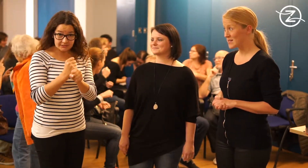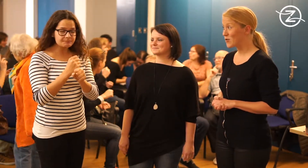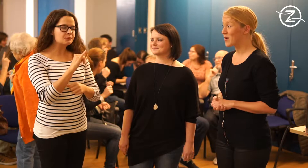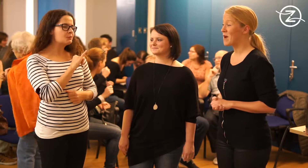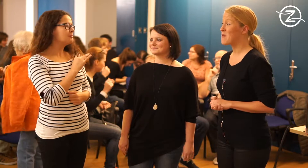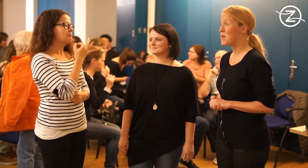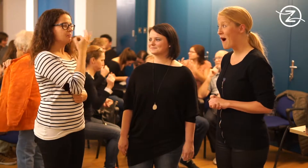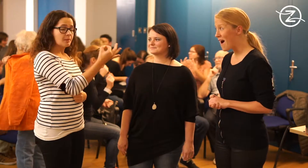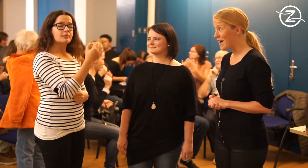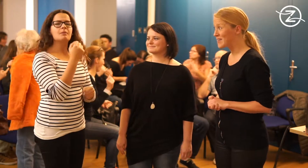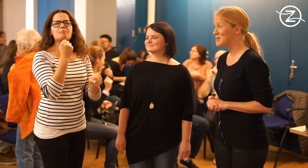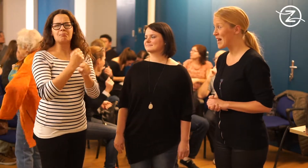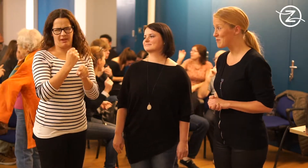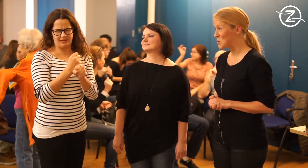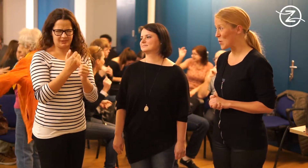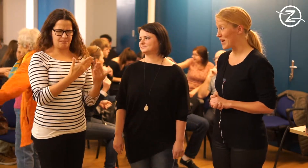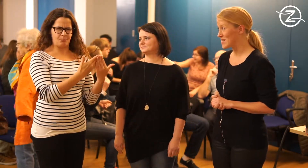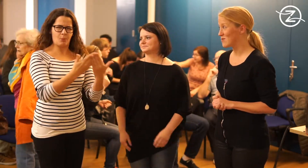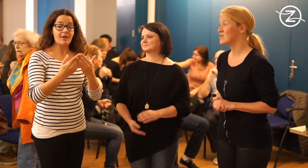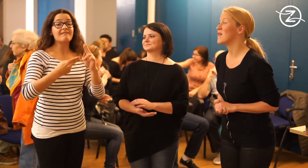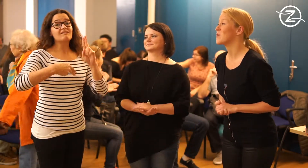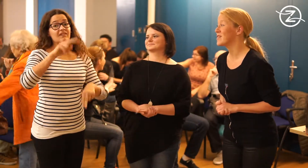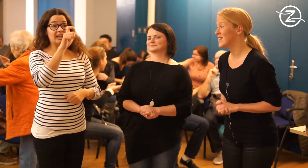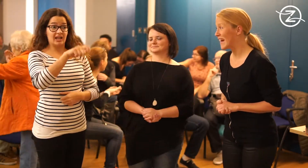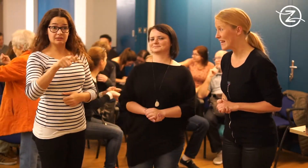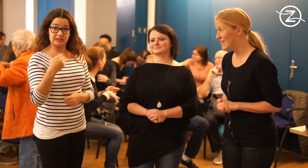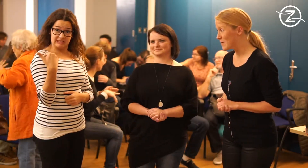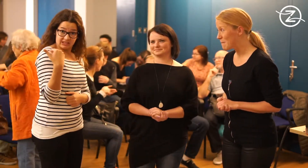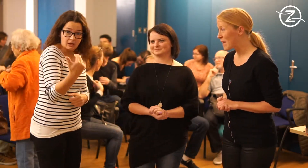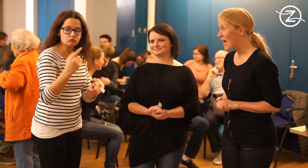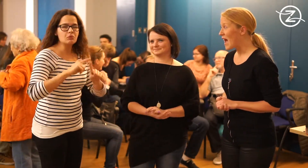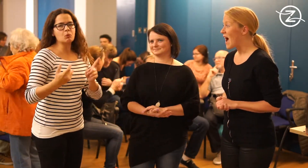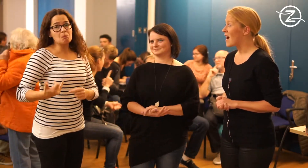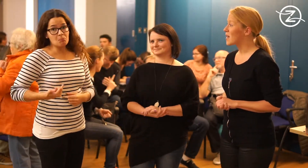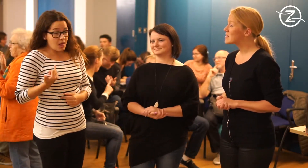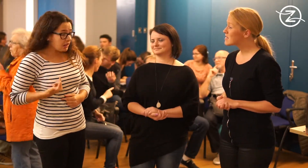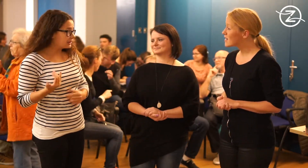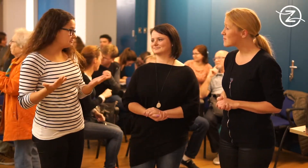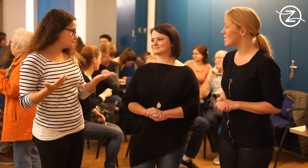Ráda bych se zeptala: setkáváte se při své profesi spíše se staršími nebo mladšími lidmi?